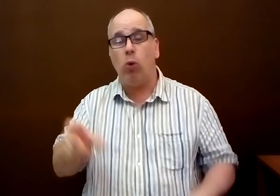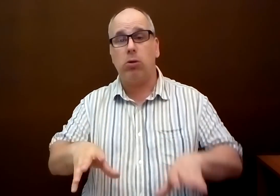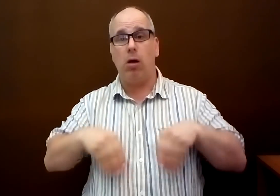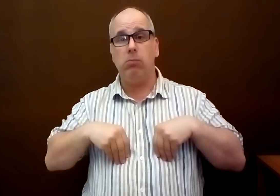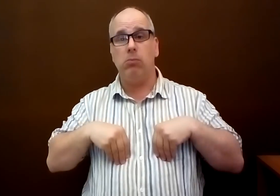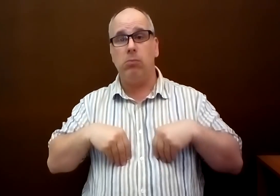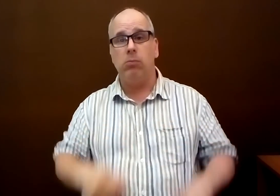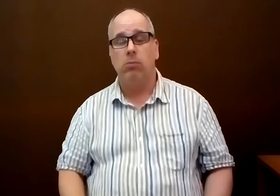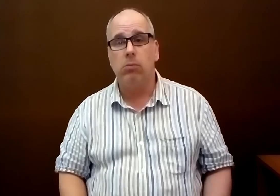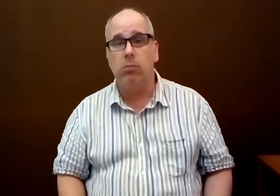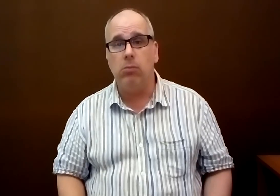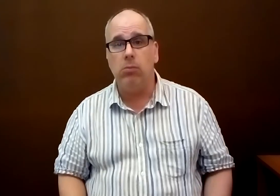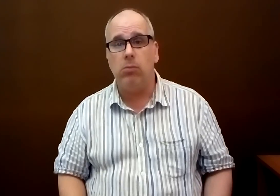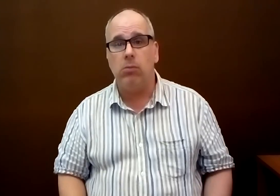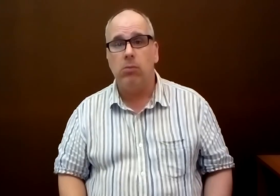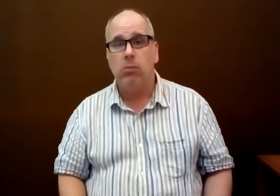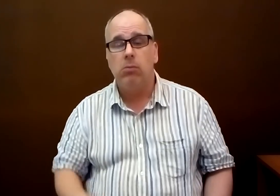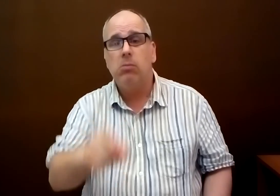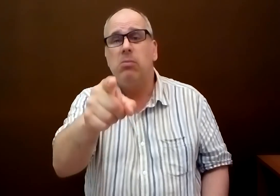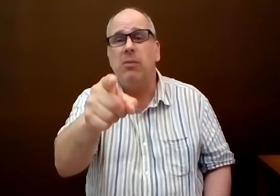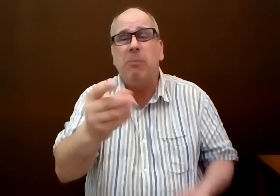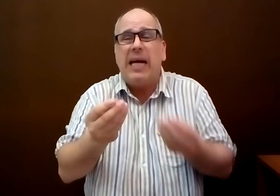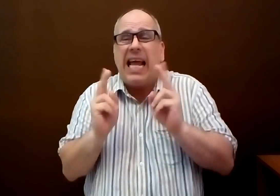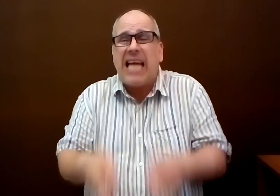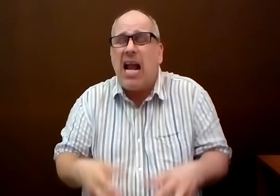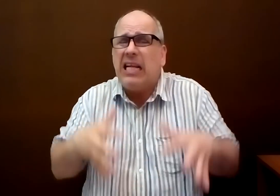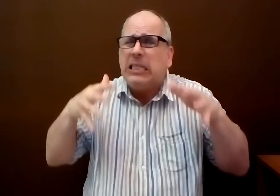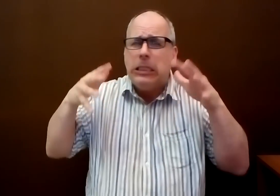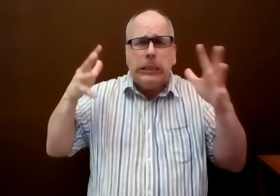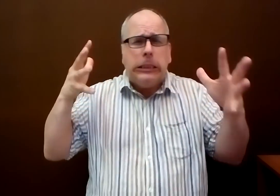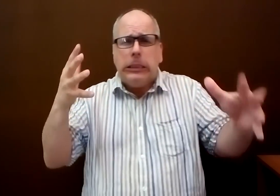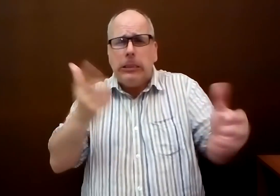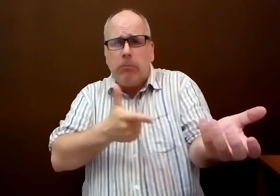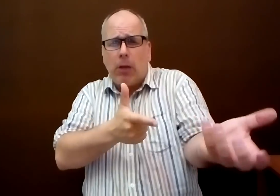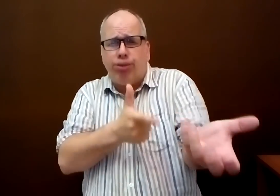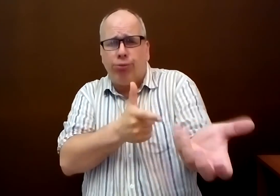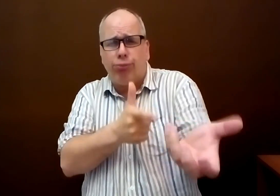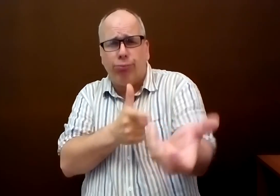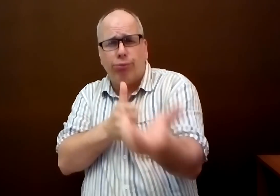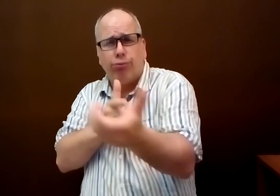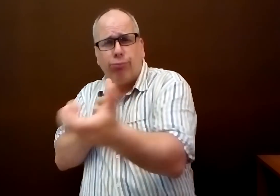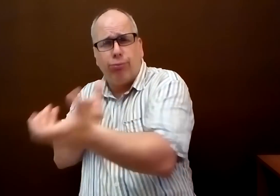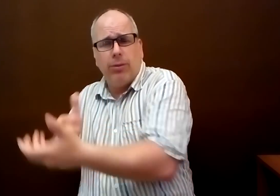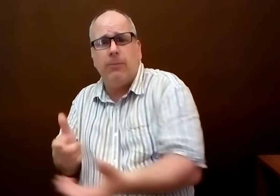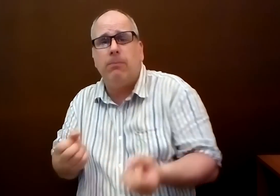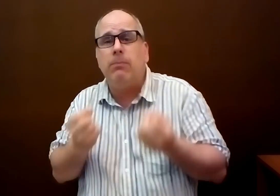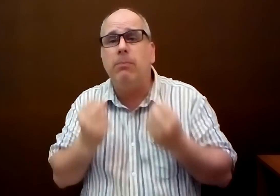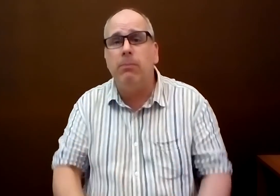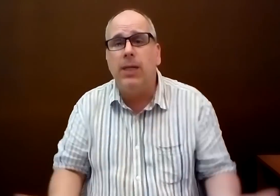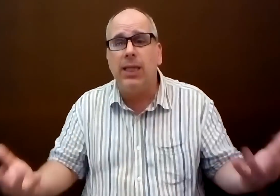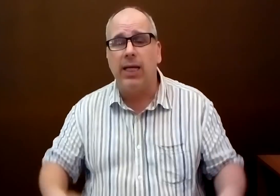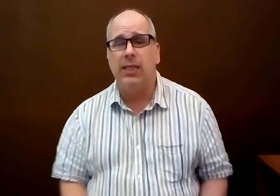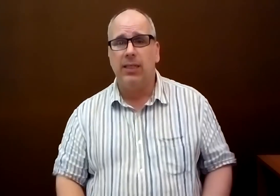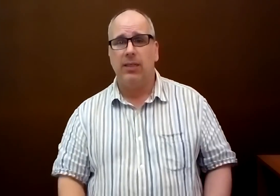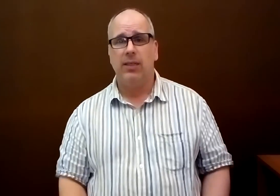Azóta is elfogadta az én érvelésemet. Te miért kell a személyeket "lelőni"? Minek?